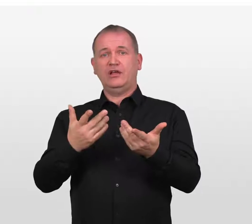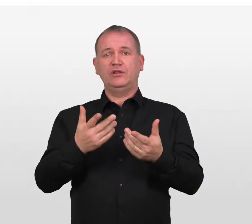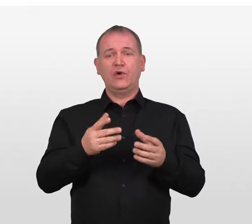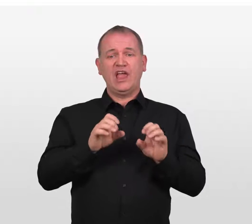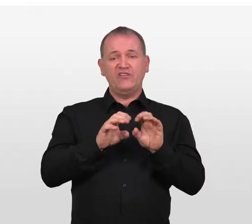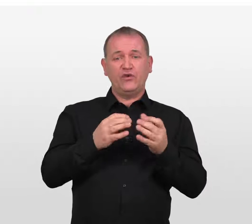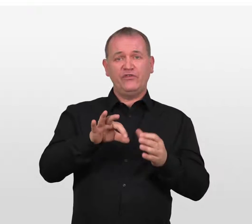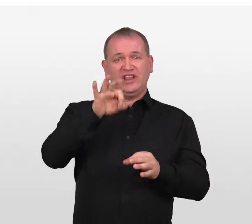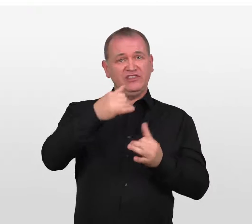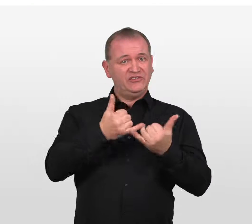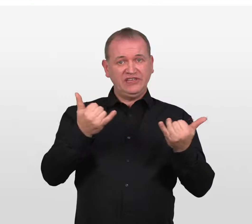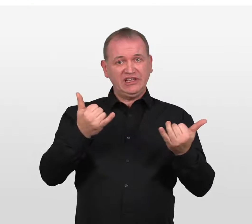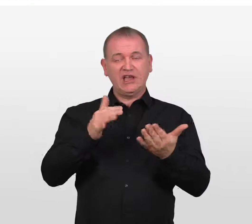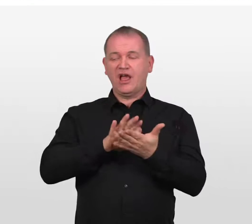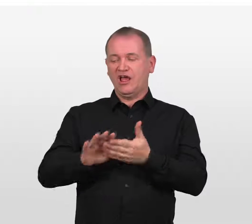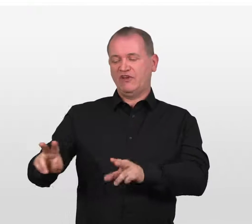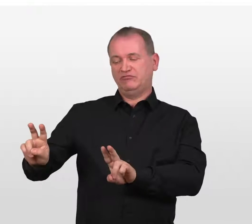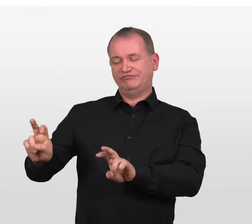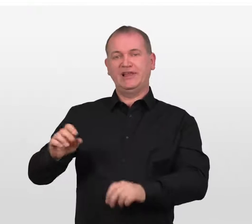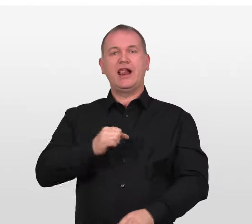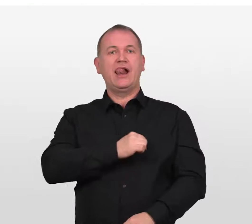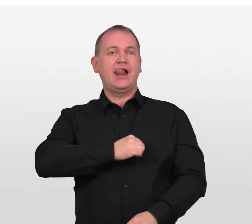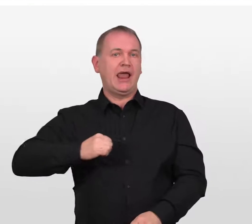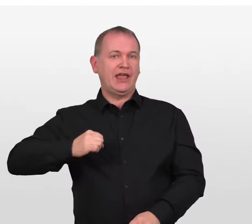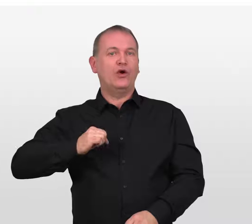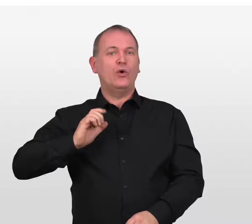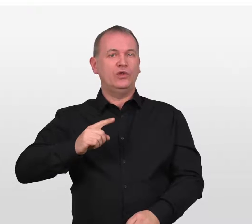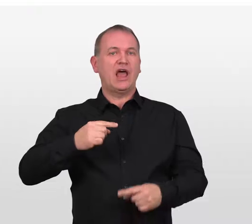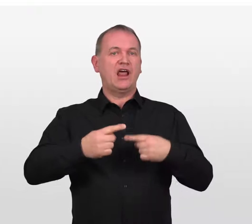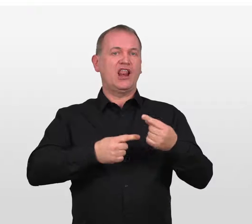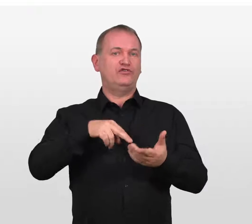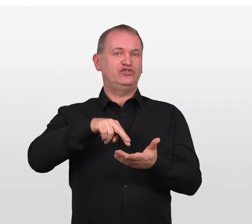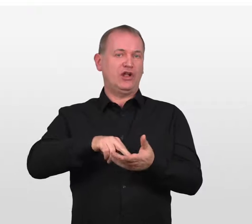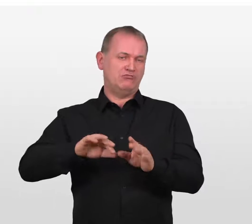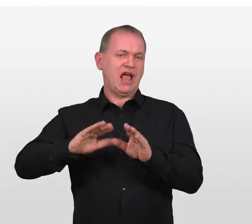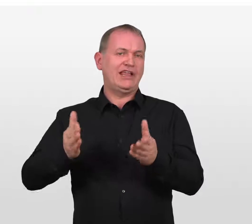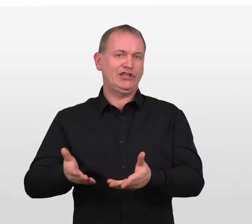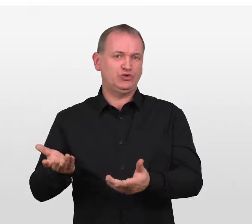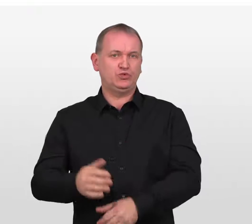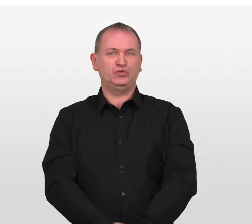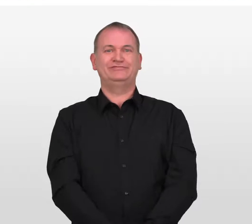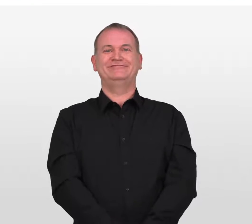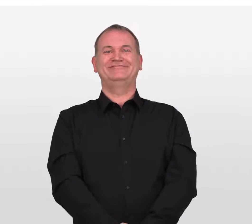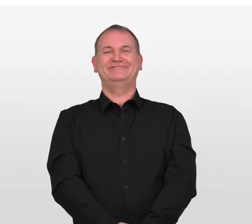finden Sie unter dem Navigationspunkt „Links und Anlaufstellen“.